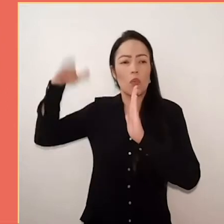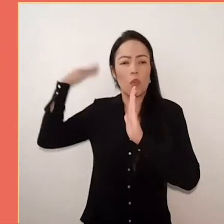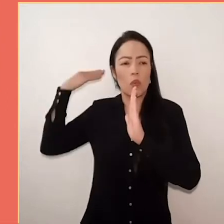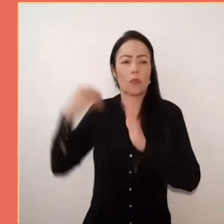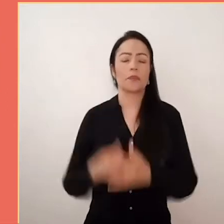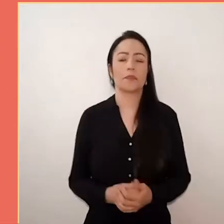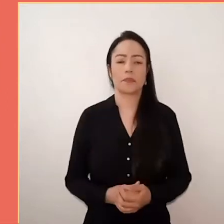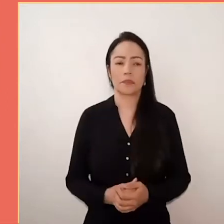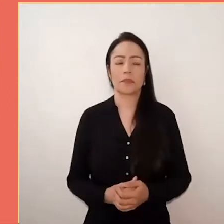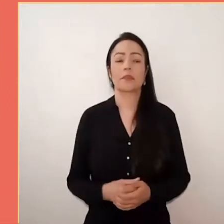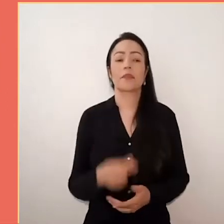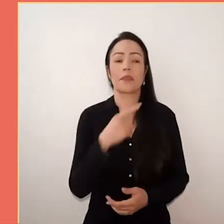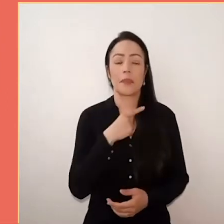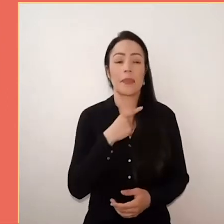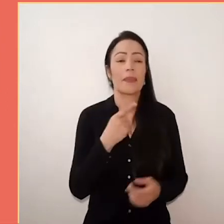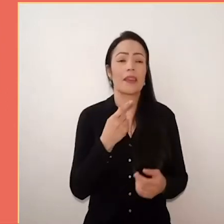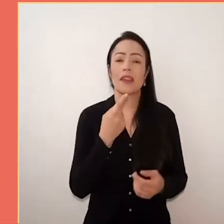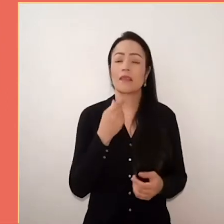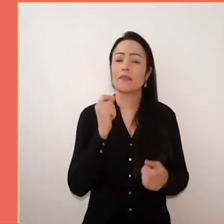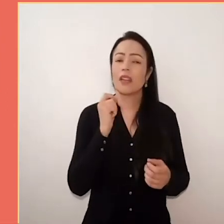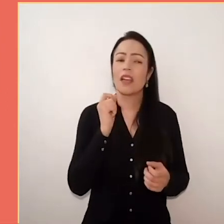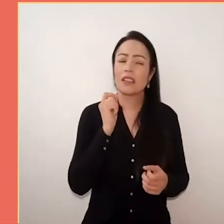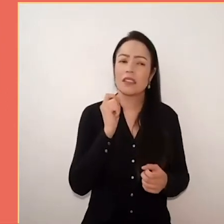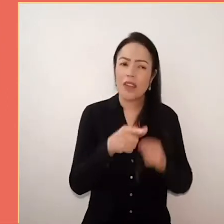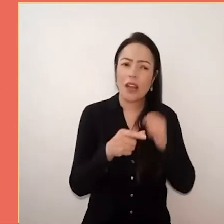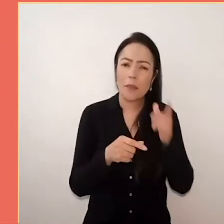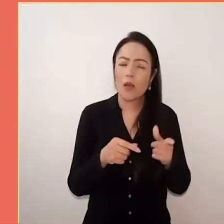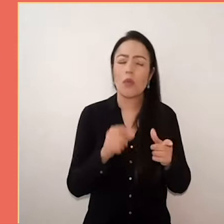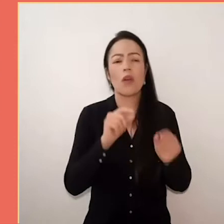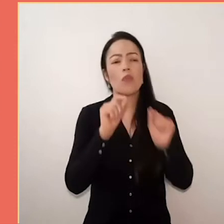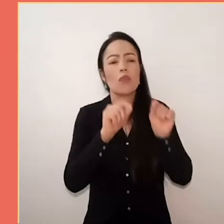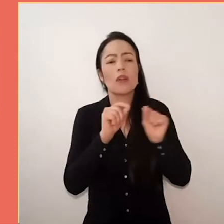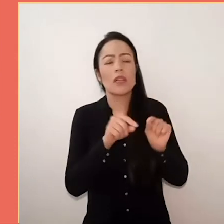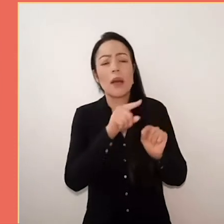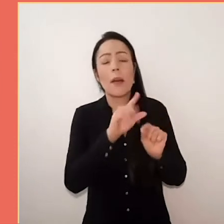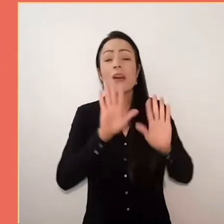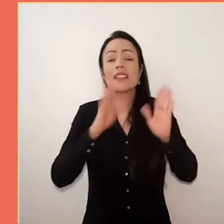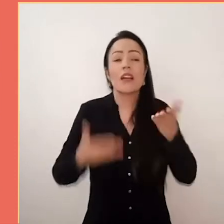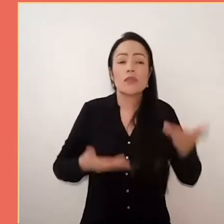em que se crítica mais que tudo a servidão humana